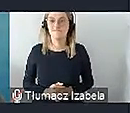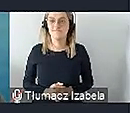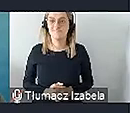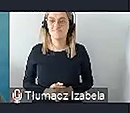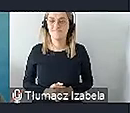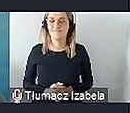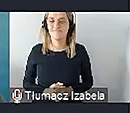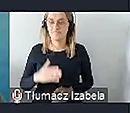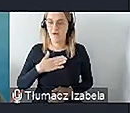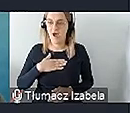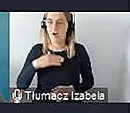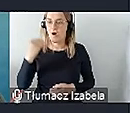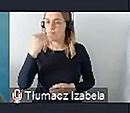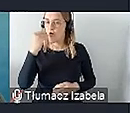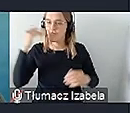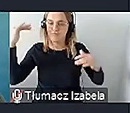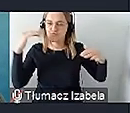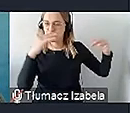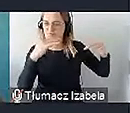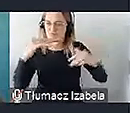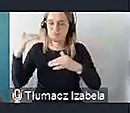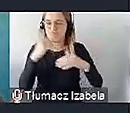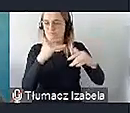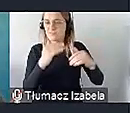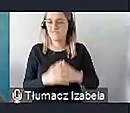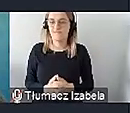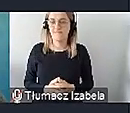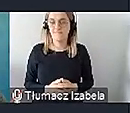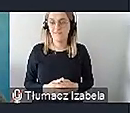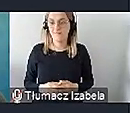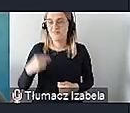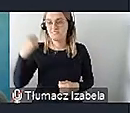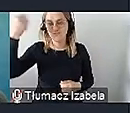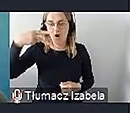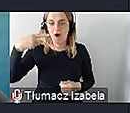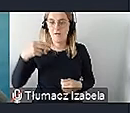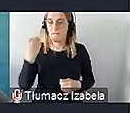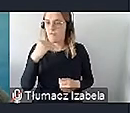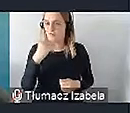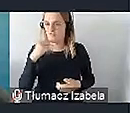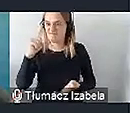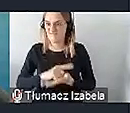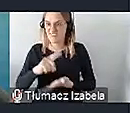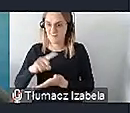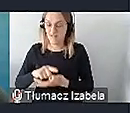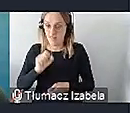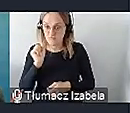Mamy "szum morza, morze". "Morze i słońce". "Morze" wygrywa zdecydowanie. Jest też "Kraków".